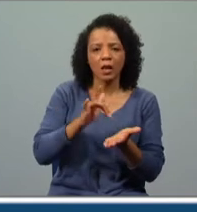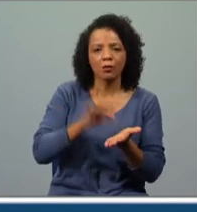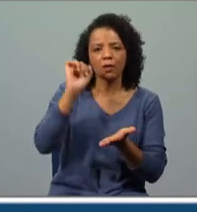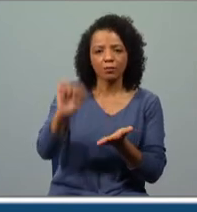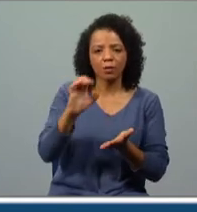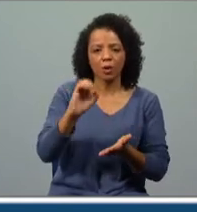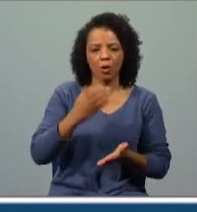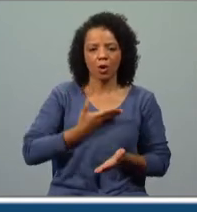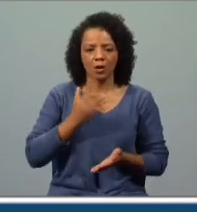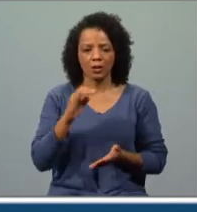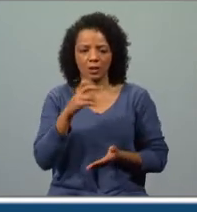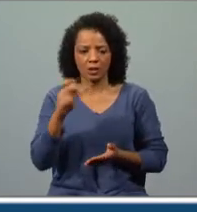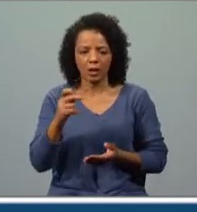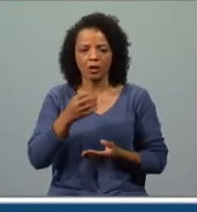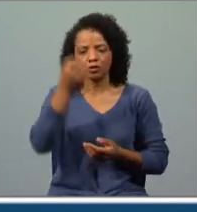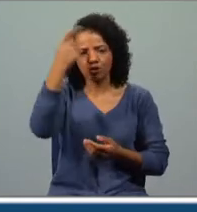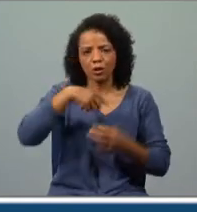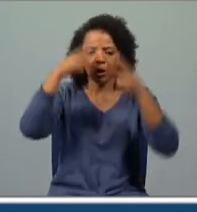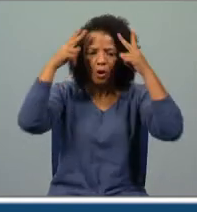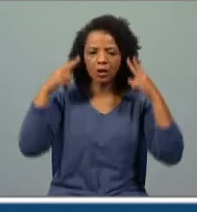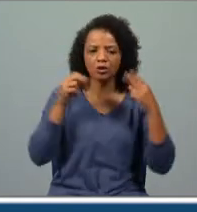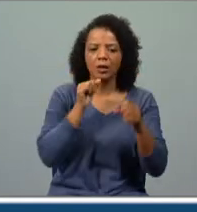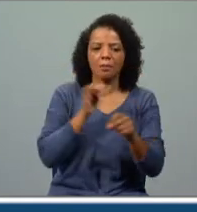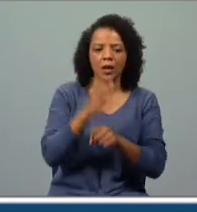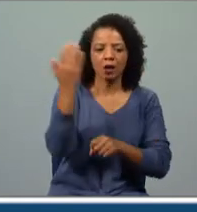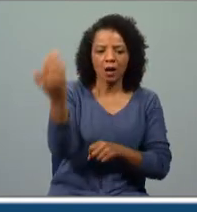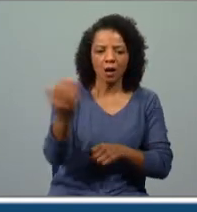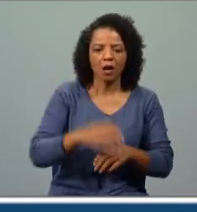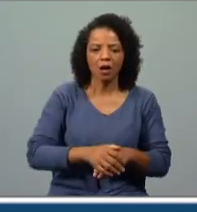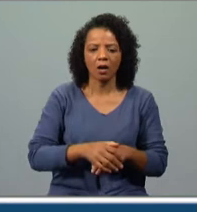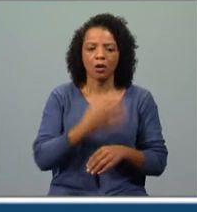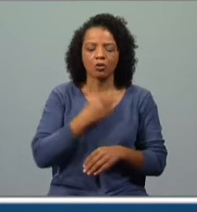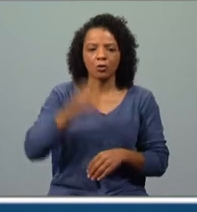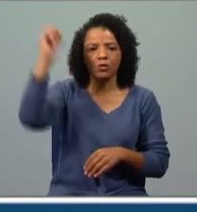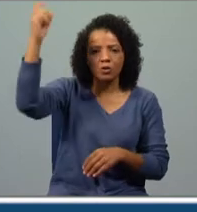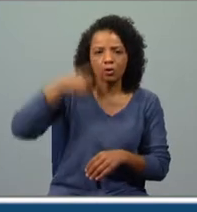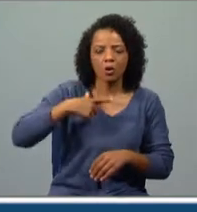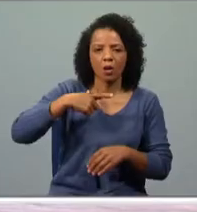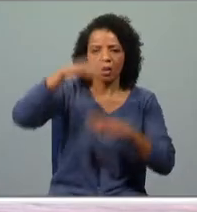andava no mar gostava do Sol desejava a lua hora também estraga aqui não estraga 走在海面上 喜歡陽光lua 小時也在這裡變質它不會變質